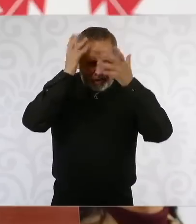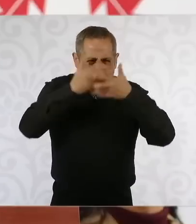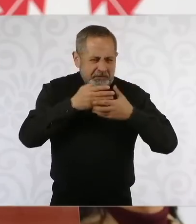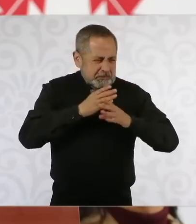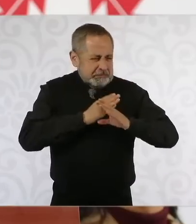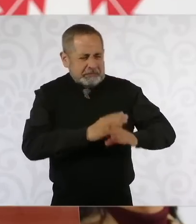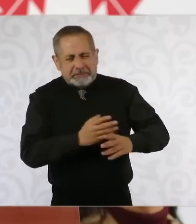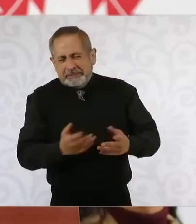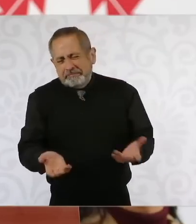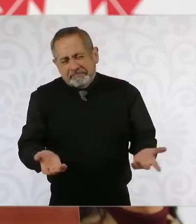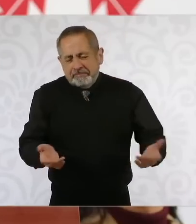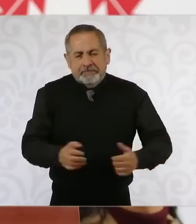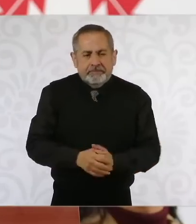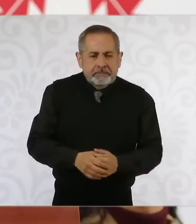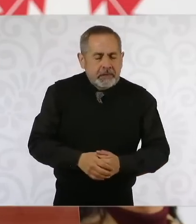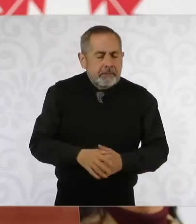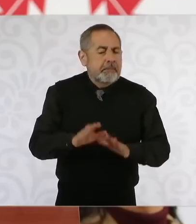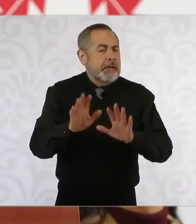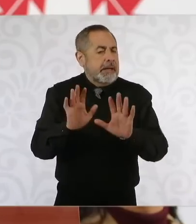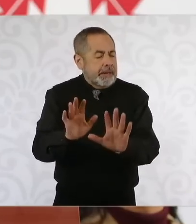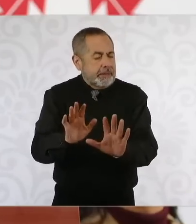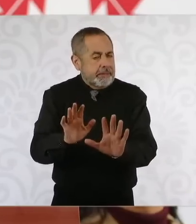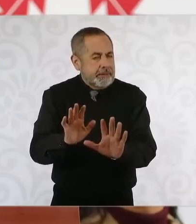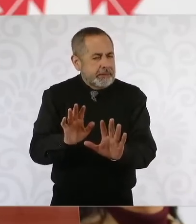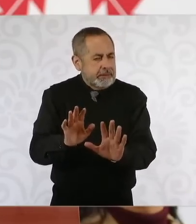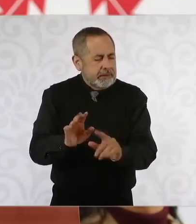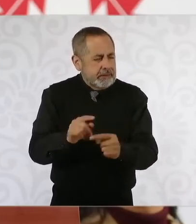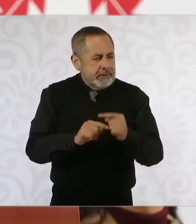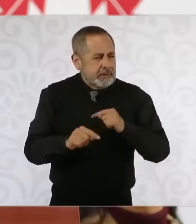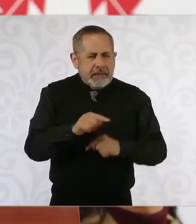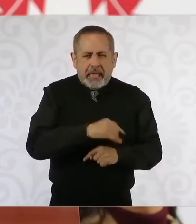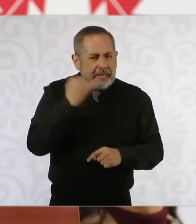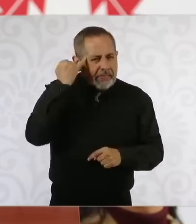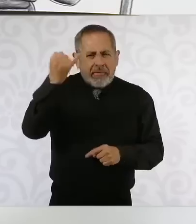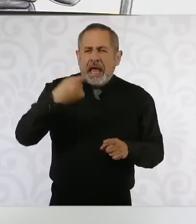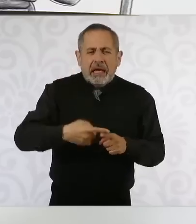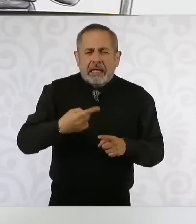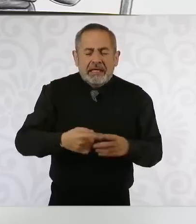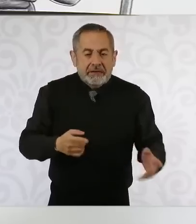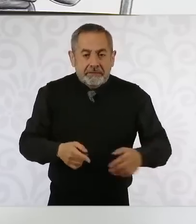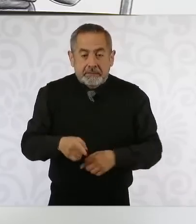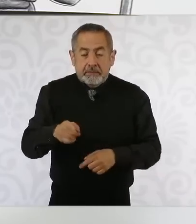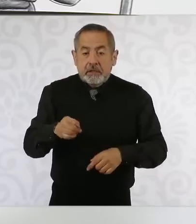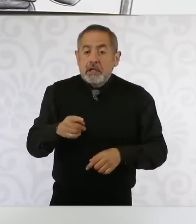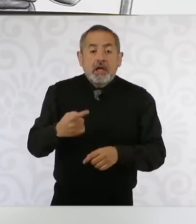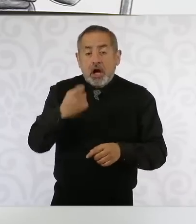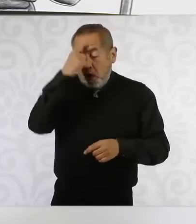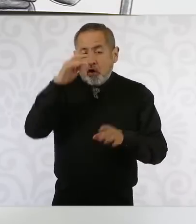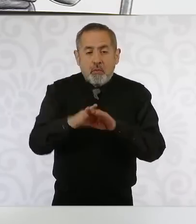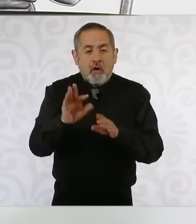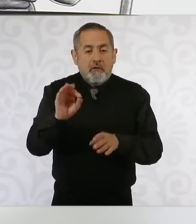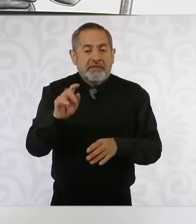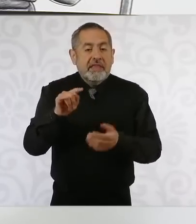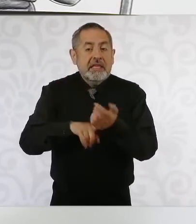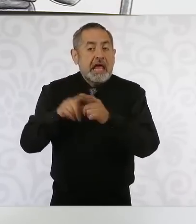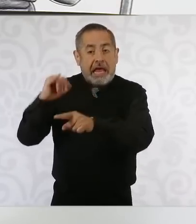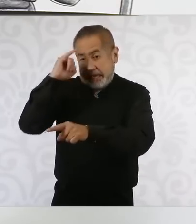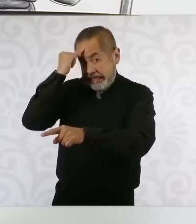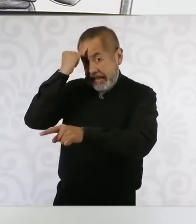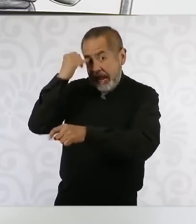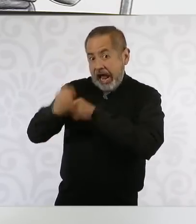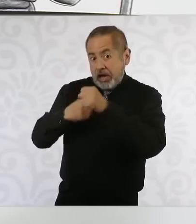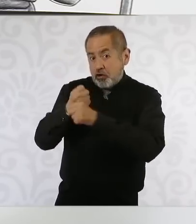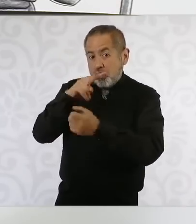tenemos que hacer es de Dónde surge to esto en 2009 un químico hindú prer kumar cupta patentó